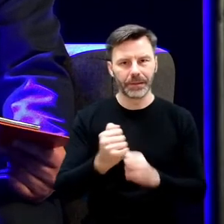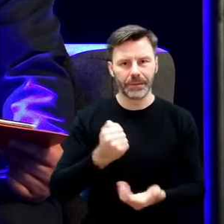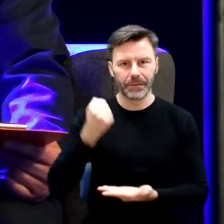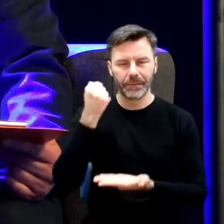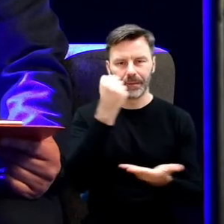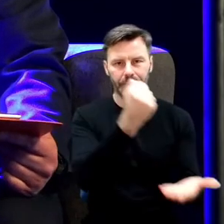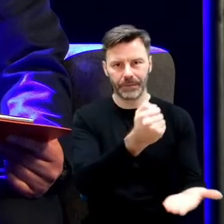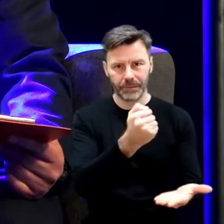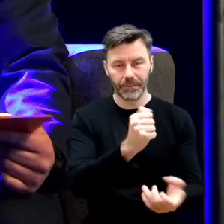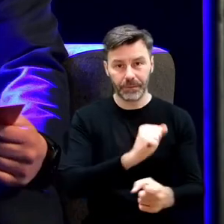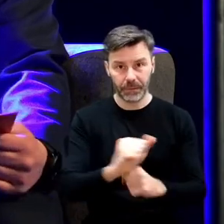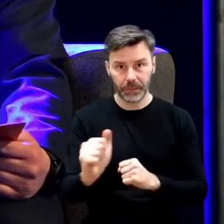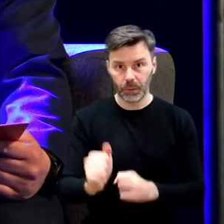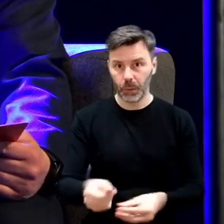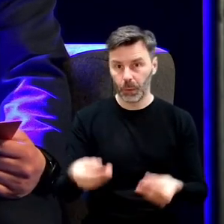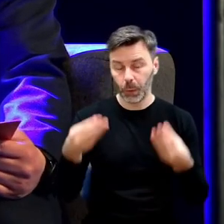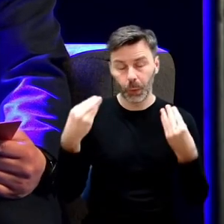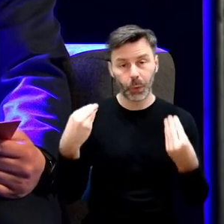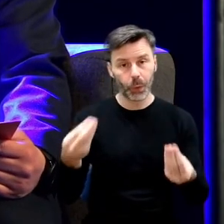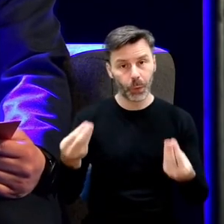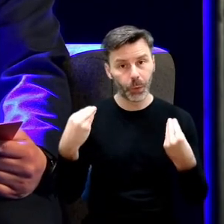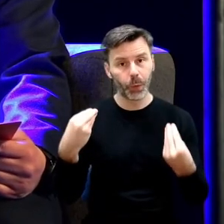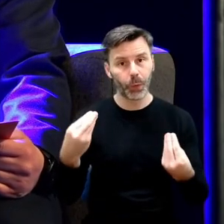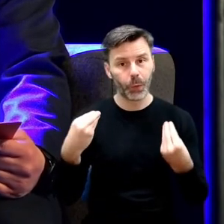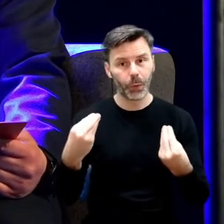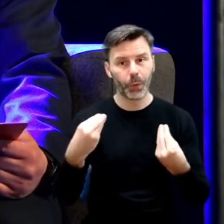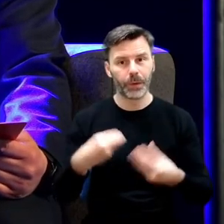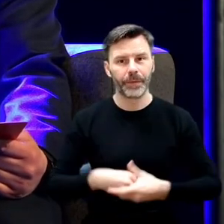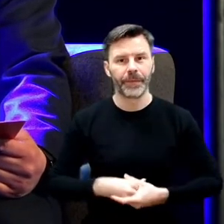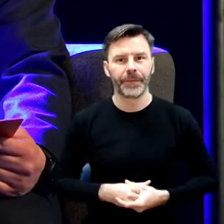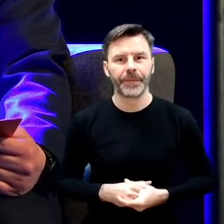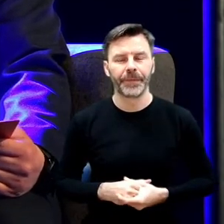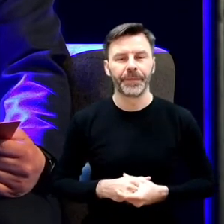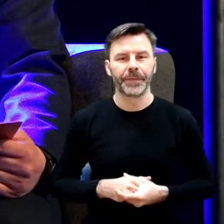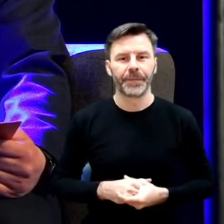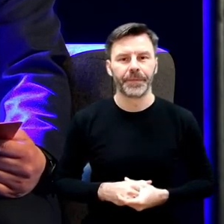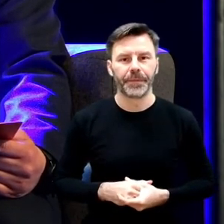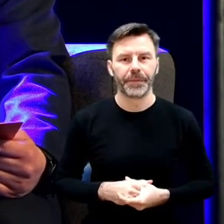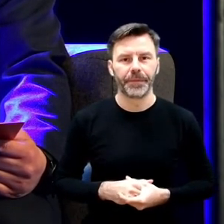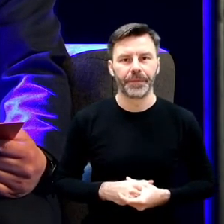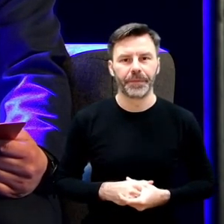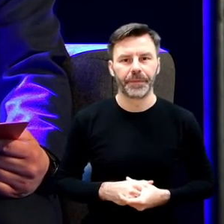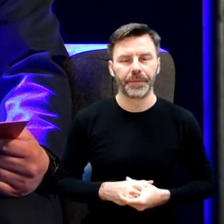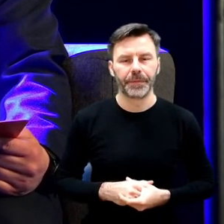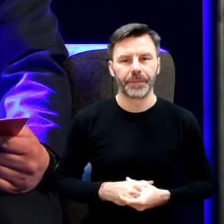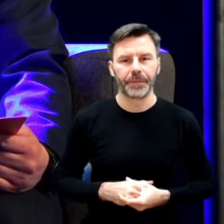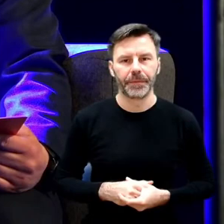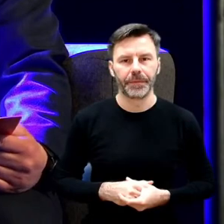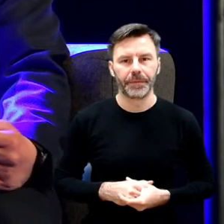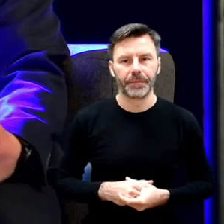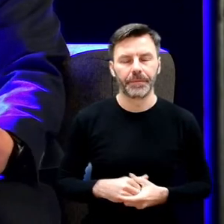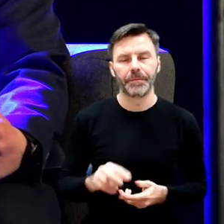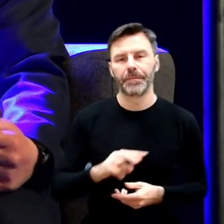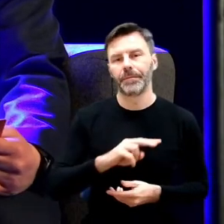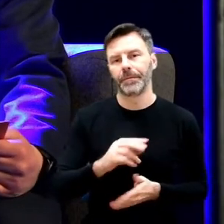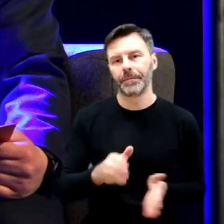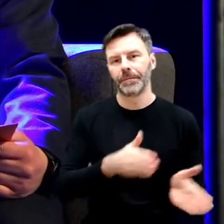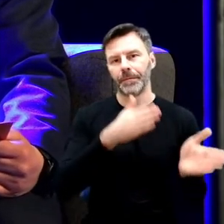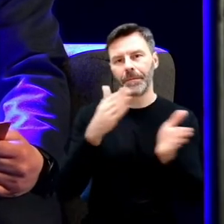więc to jest też coś, co jest wyjątkowe. No i też mamy Stalową Wolę. Tu mamy prezes SIM Stalowej Woli